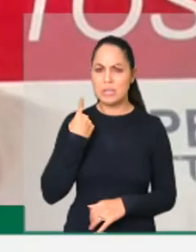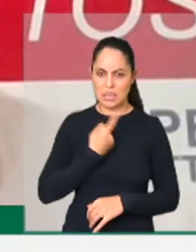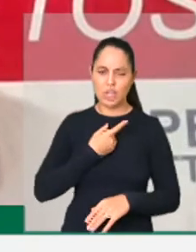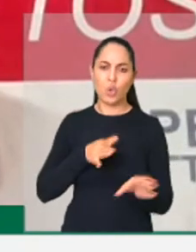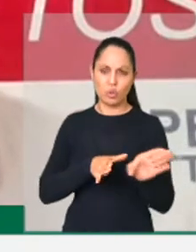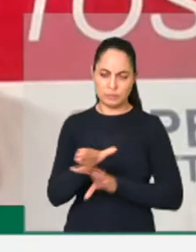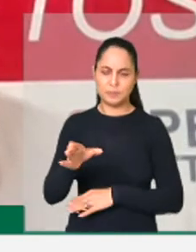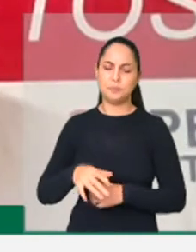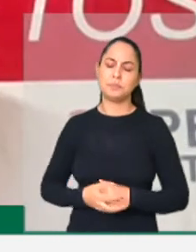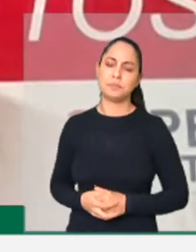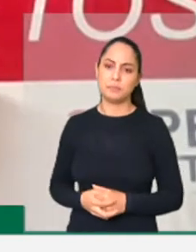QUE NÃO VENHAM FAZER NARRATIVAS DE QUE A OPOSIÇÃO